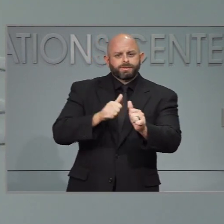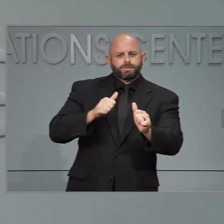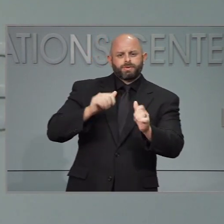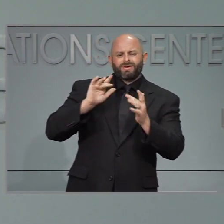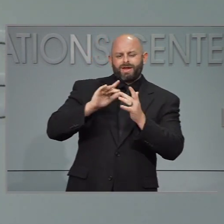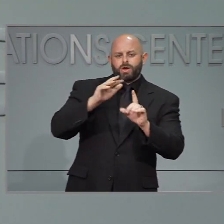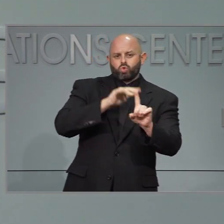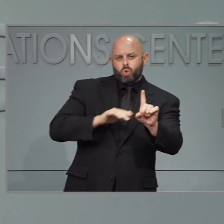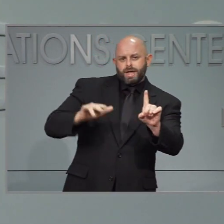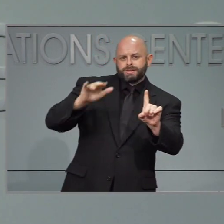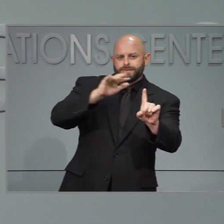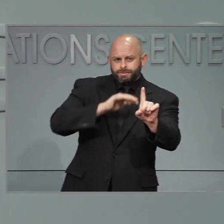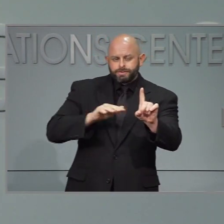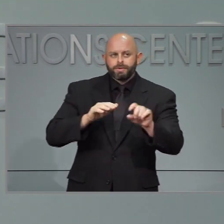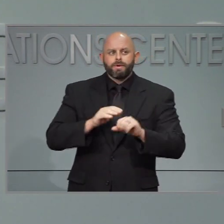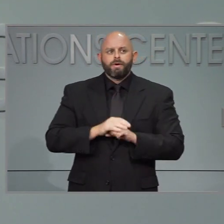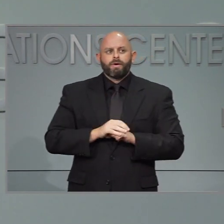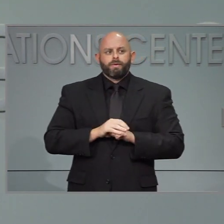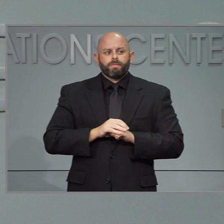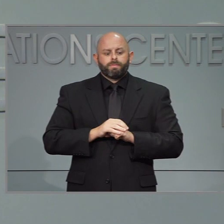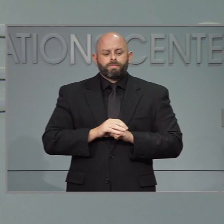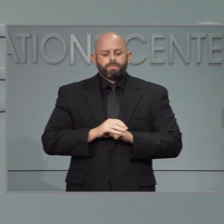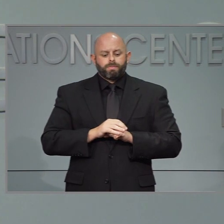rastreo de contacto.